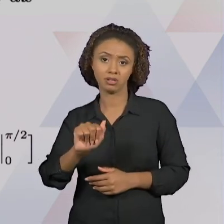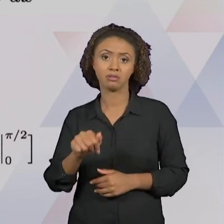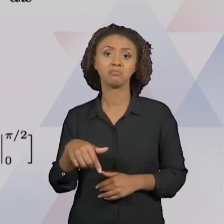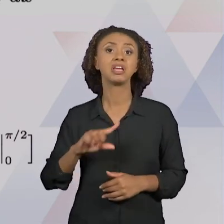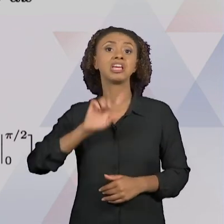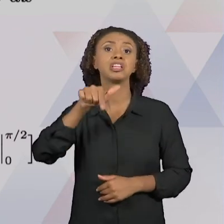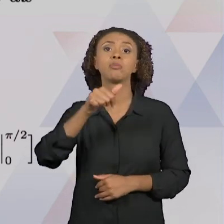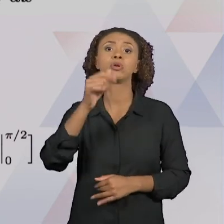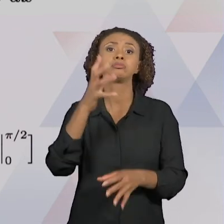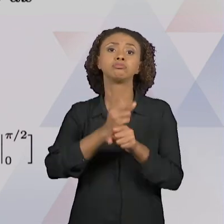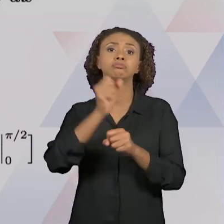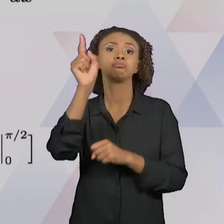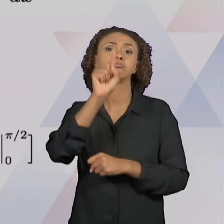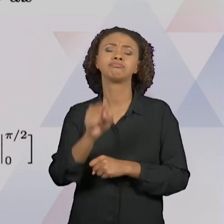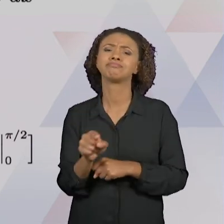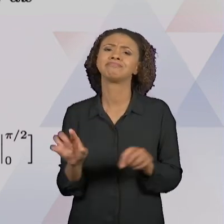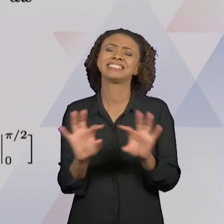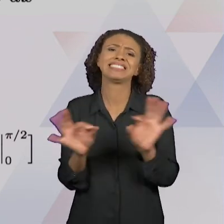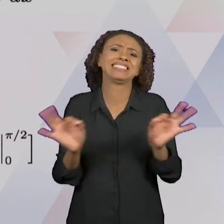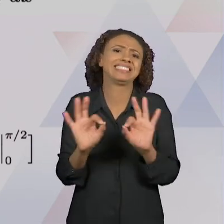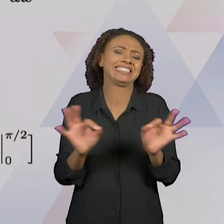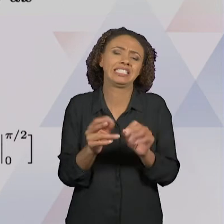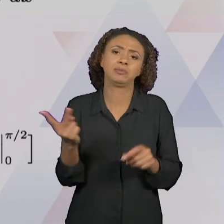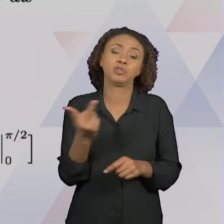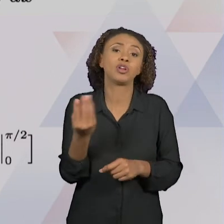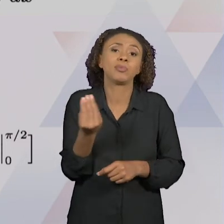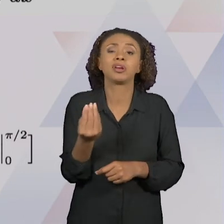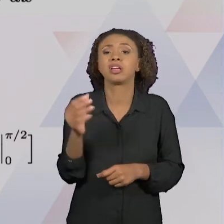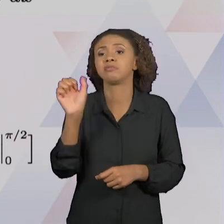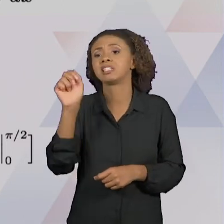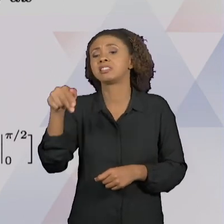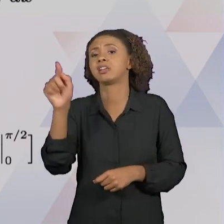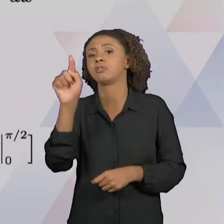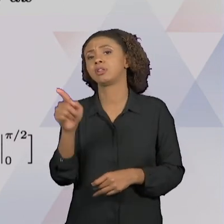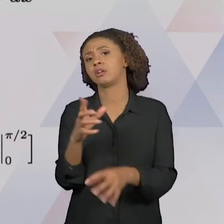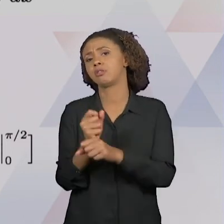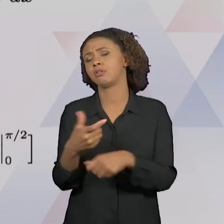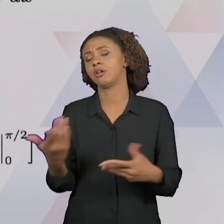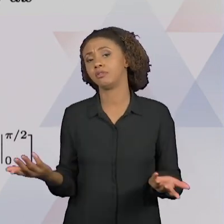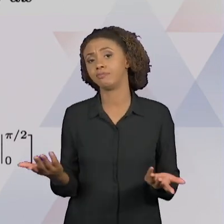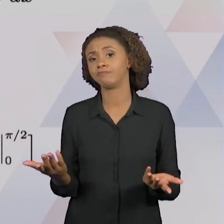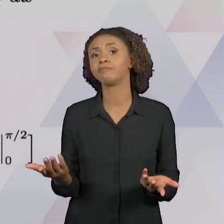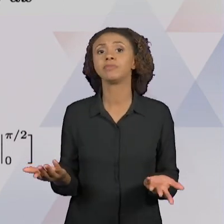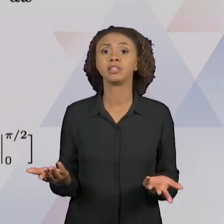SIMPLES, PORQUE É A INTEGRAL DE SENO, EM AMBOS OS CASOS, ENTÃO A INTEGRAL VAI DAR COSSENO E A HORA